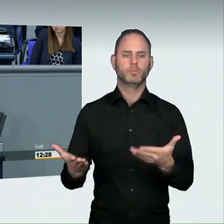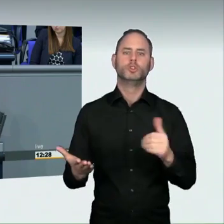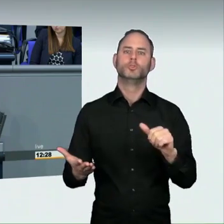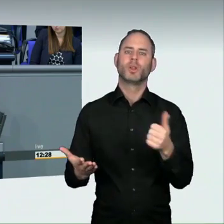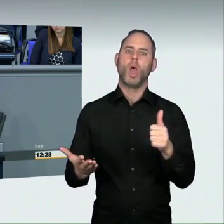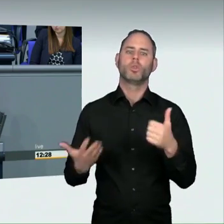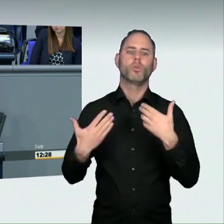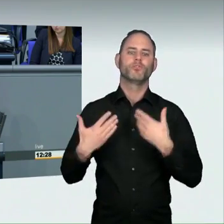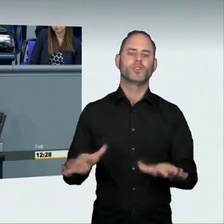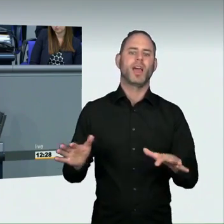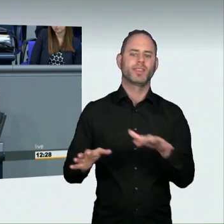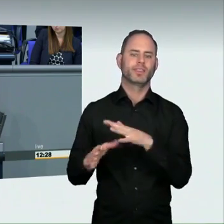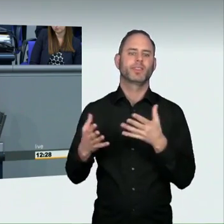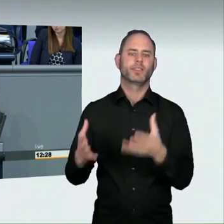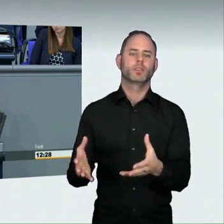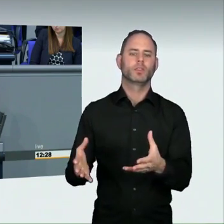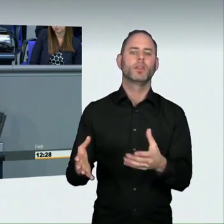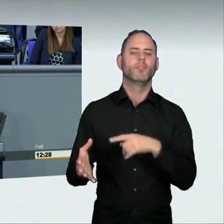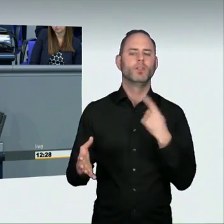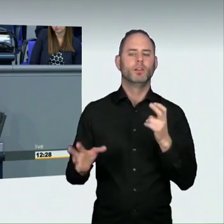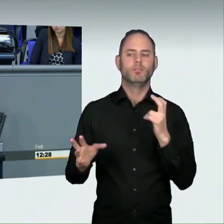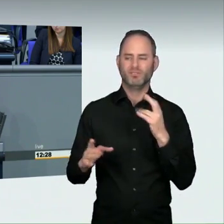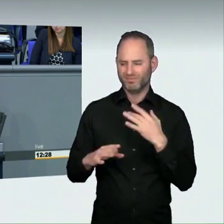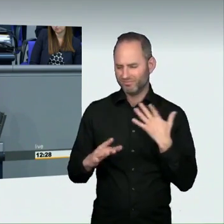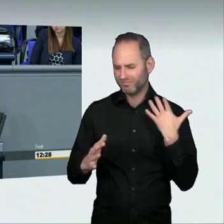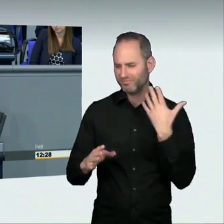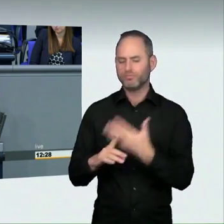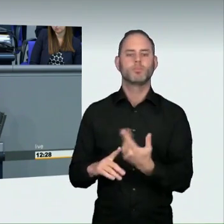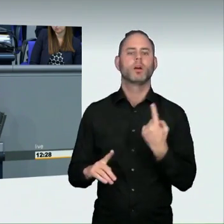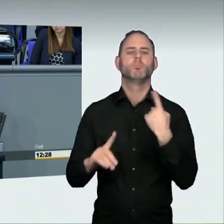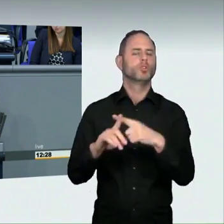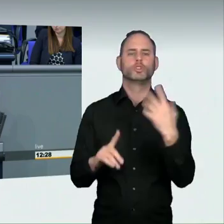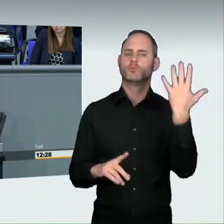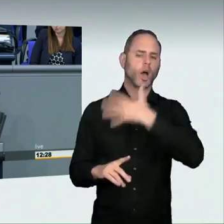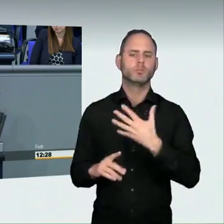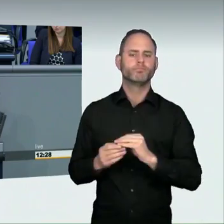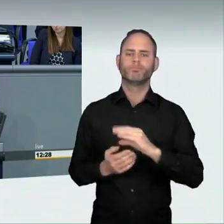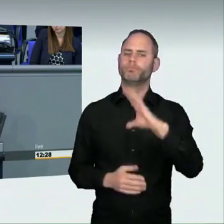wo ich mein Wahlkreisbüro habe, steht ein Haus, über das hier schon mehrfach diskutiert worden ist. Da sieht man,